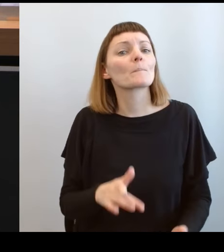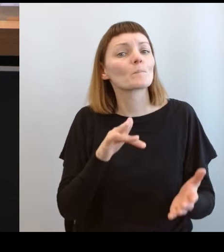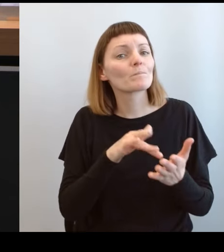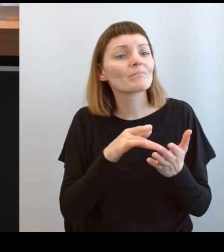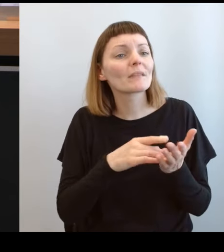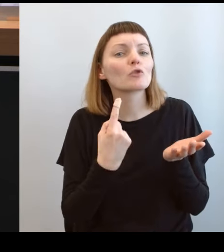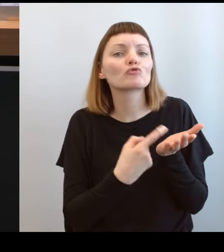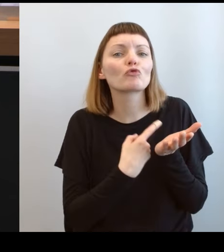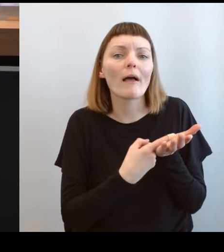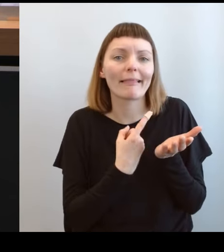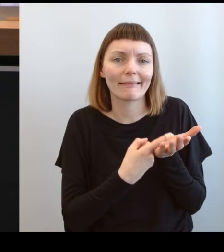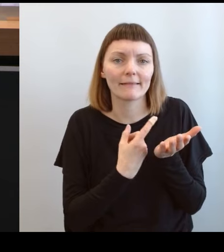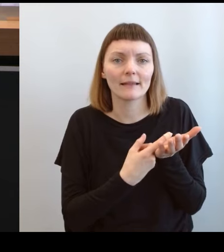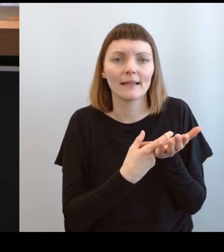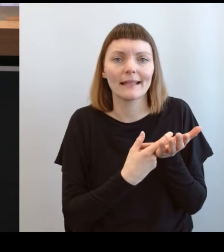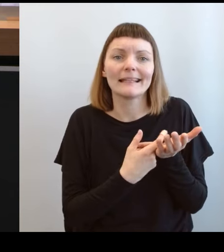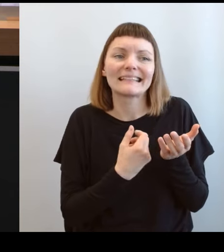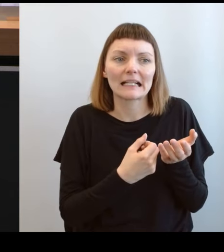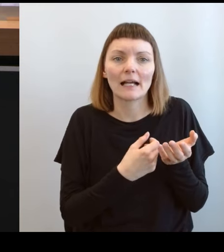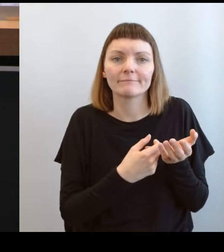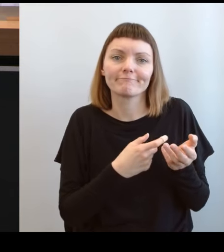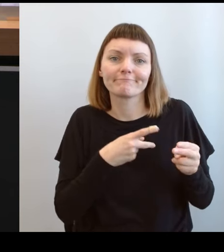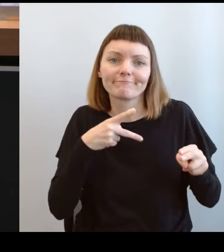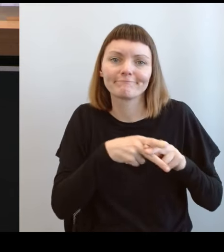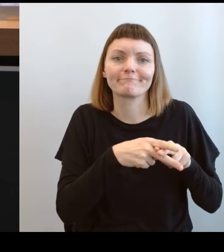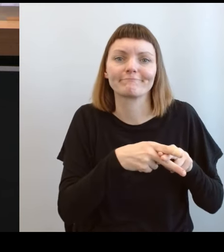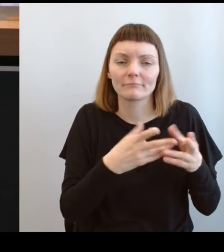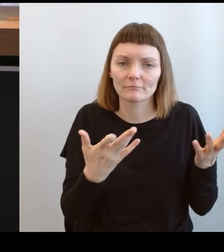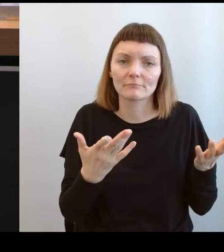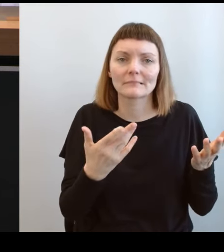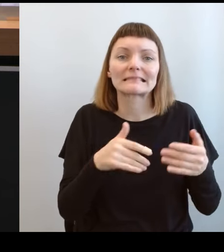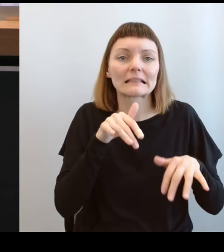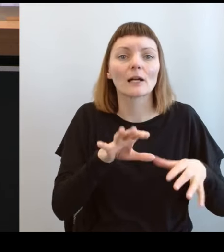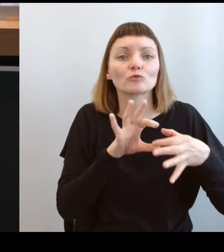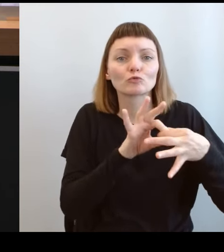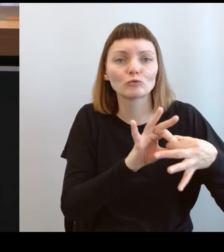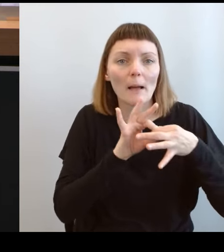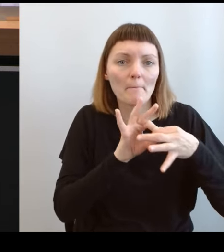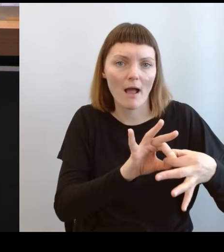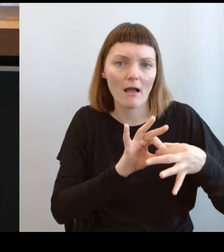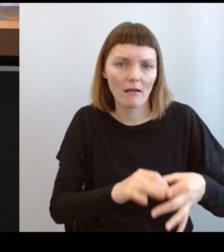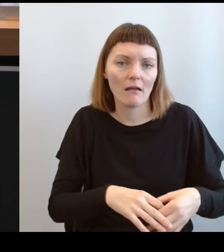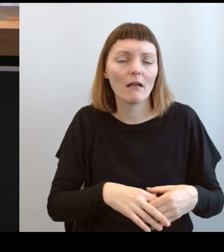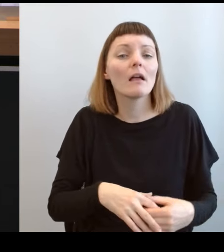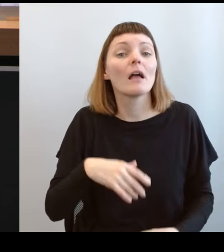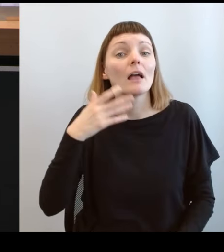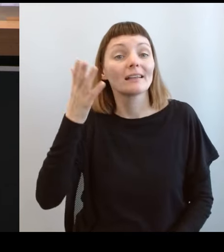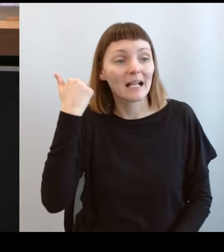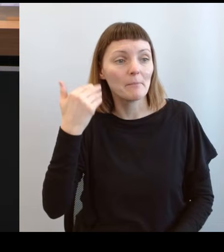es diesen Zusammenhang gibt. Und man hatte damals parallel, als man sie eingeführt hat, diese Titel geschaffen mit den jeweils 3,5